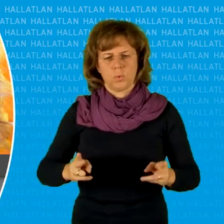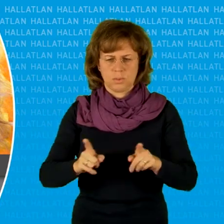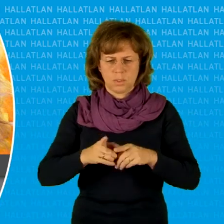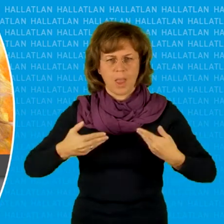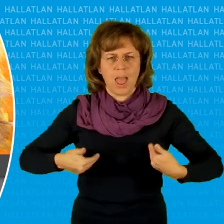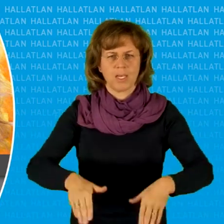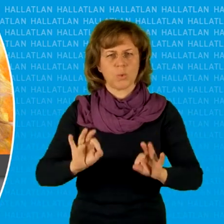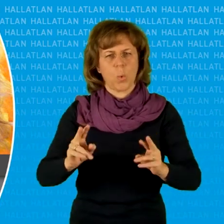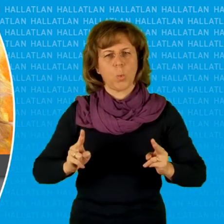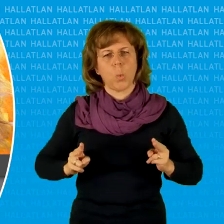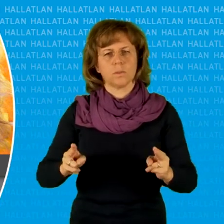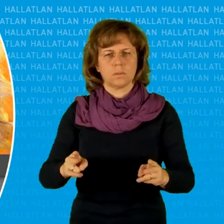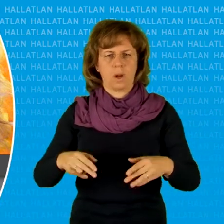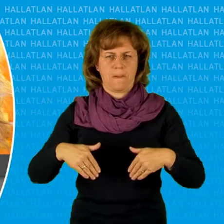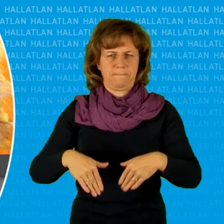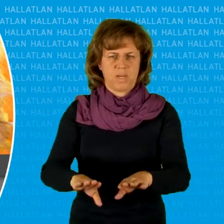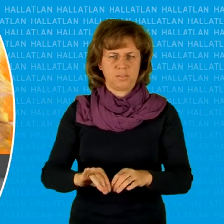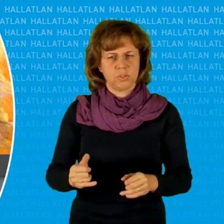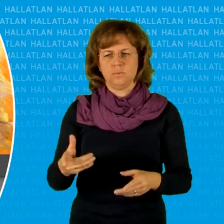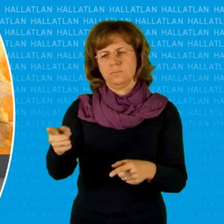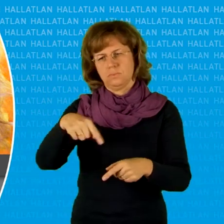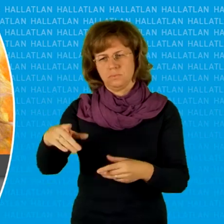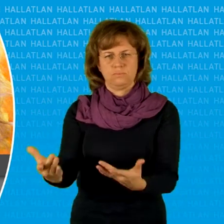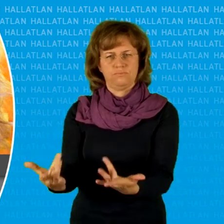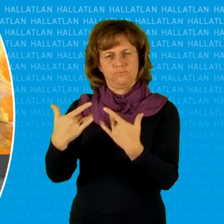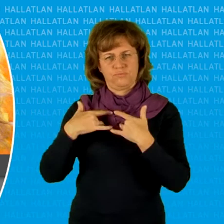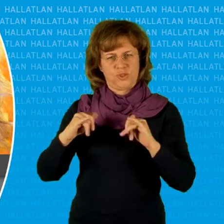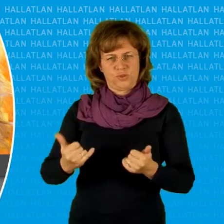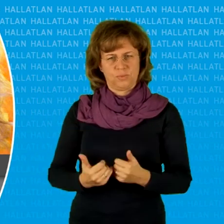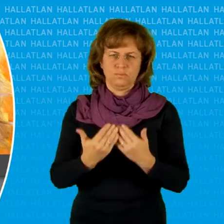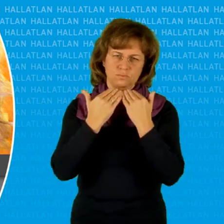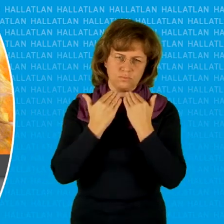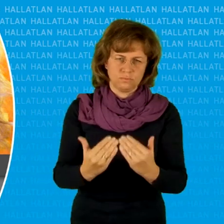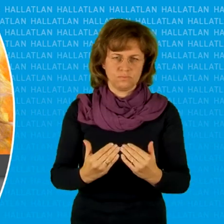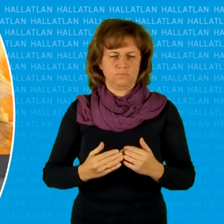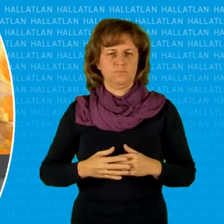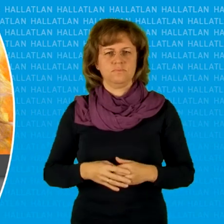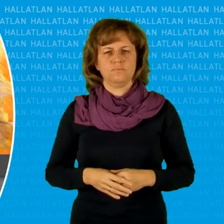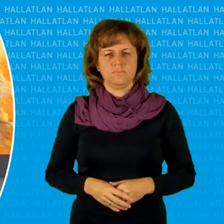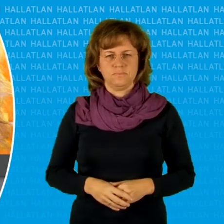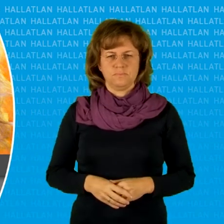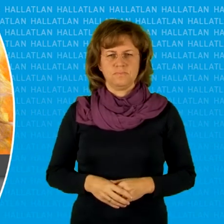hogy az utat, amin elindultam, helyesnek tartjátok és itt vagytok velem.” – fogalmazott a siket modell.